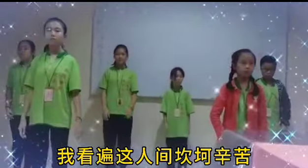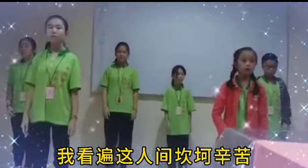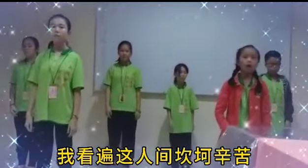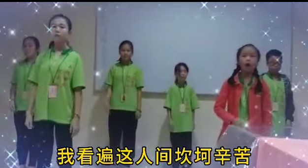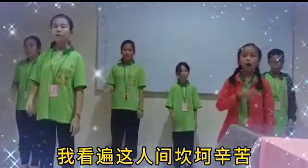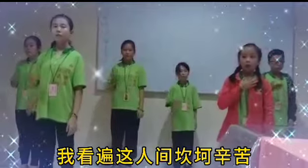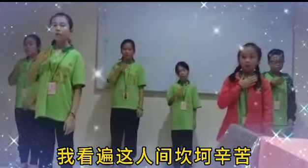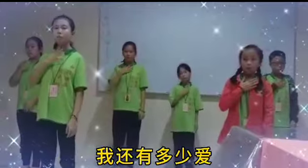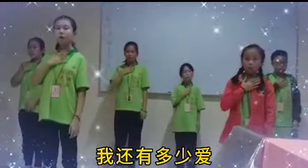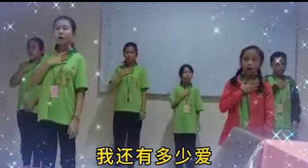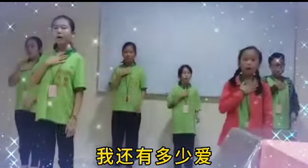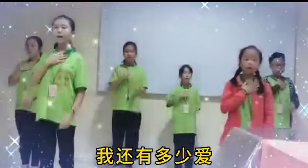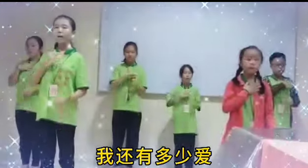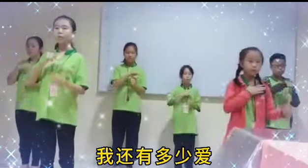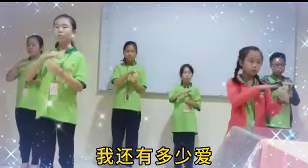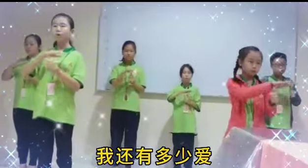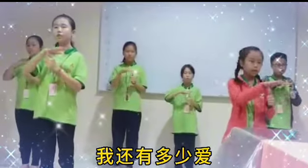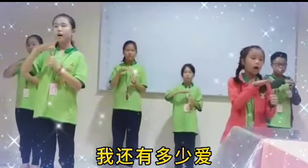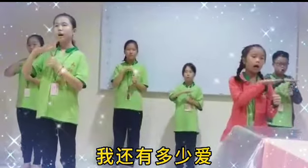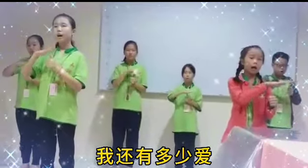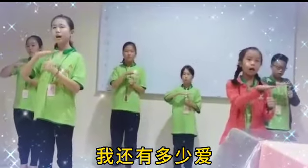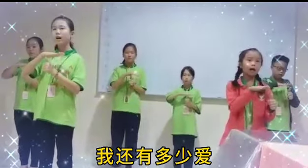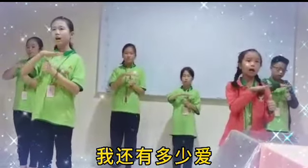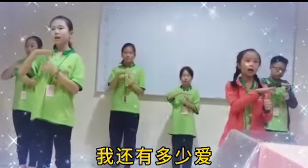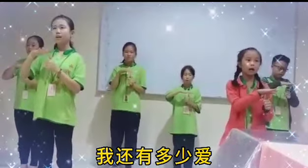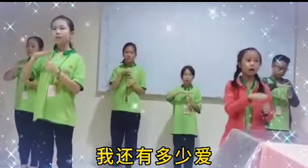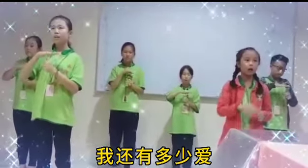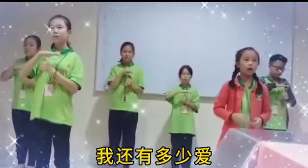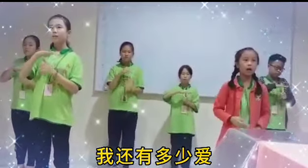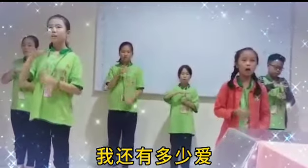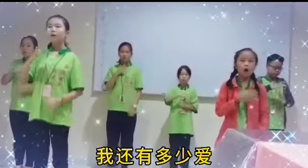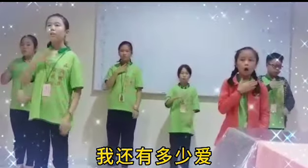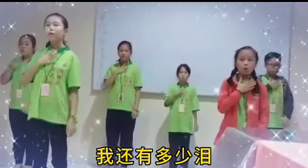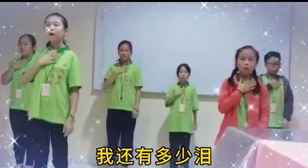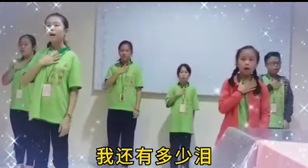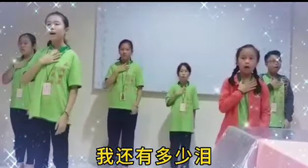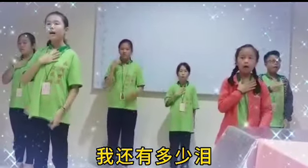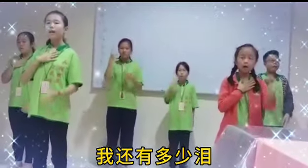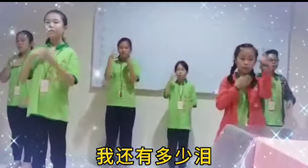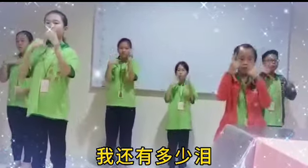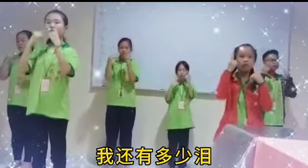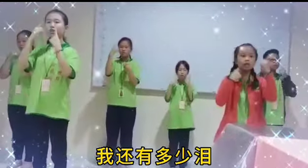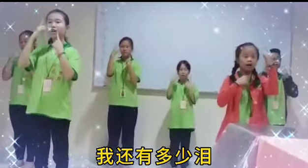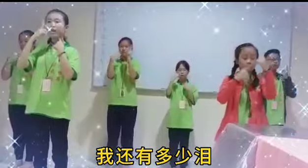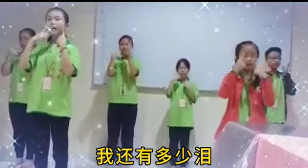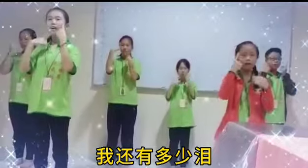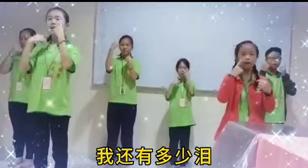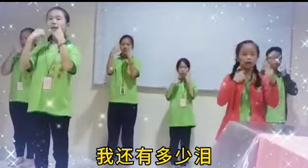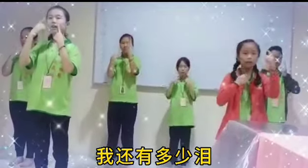我还有多少爱 我还有多少泪